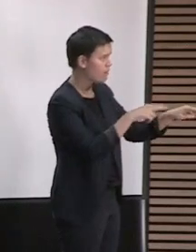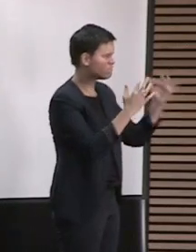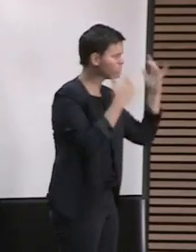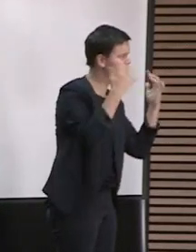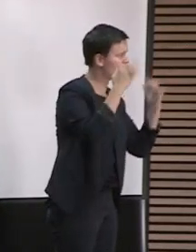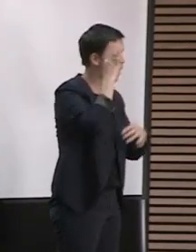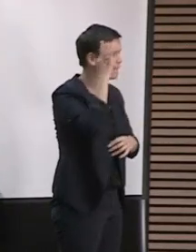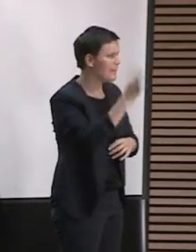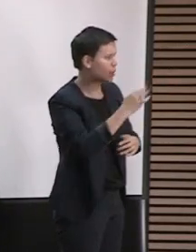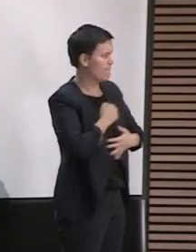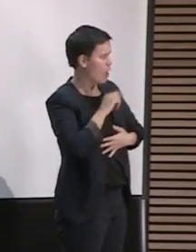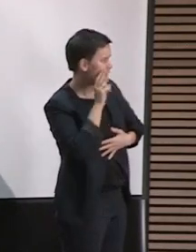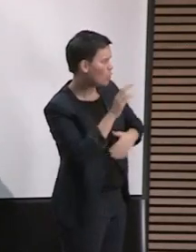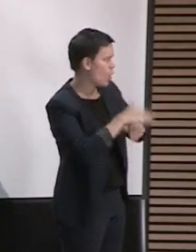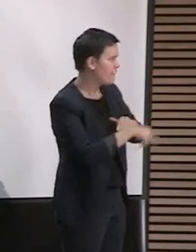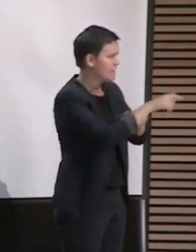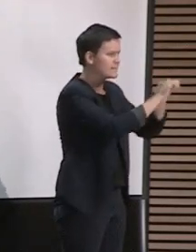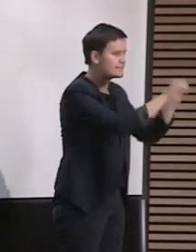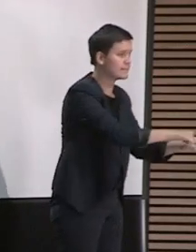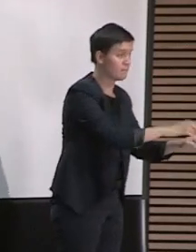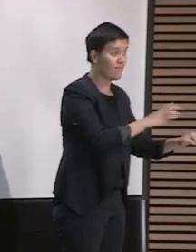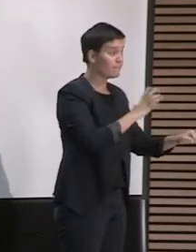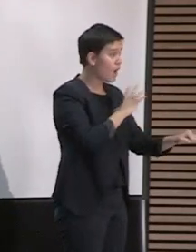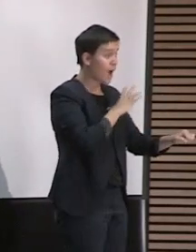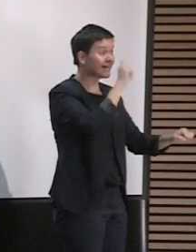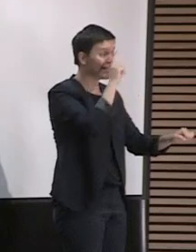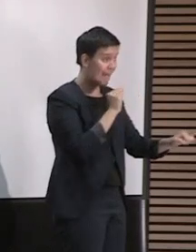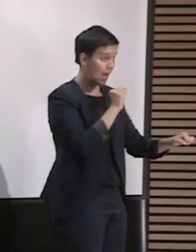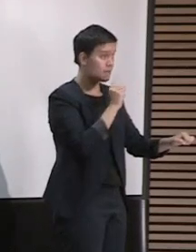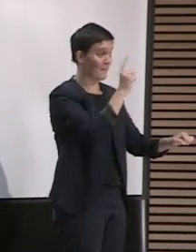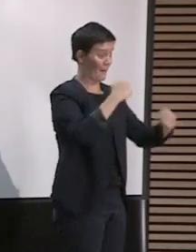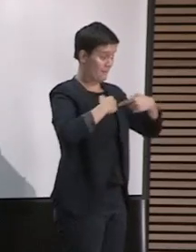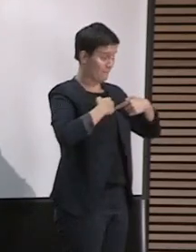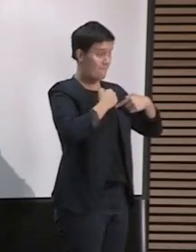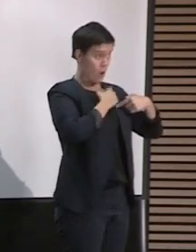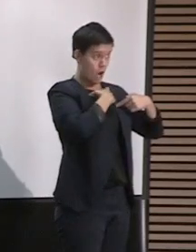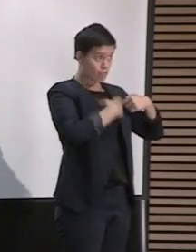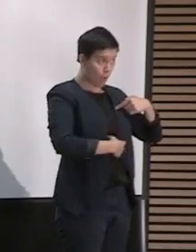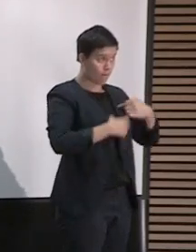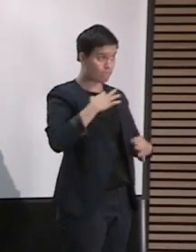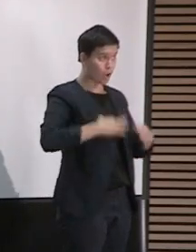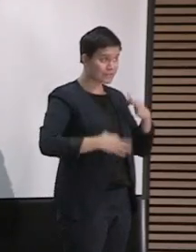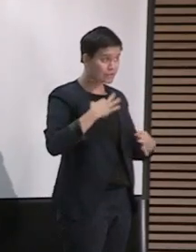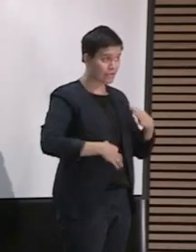a raatau whakataunga. Ko enei whakatau kei reira hei